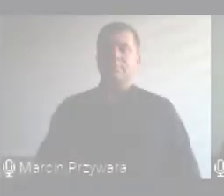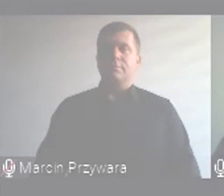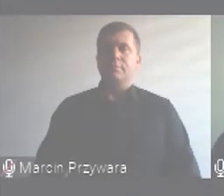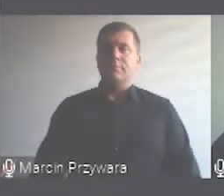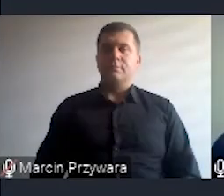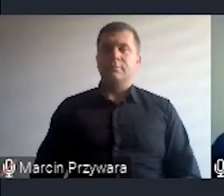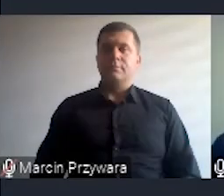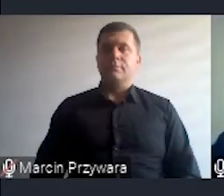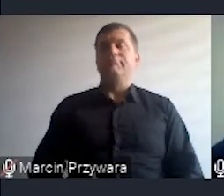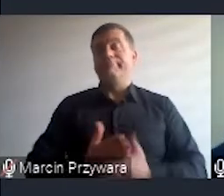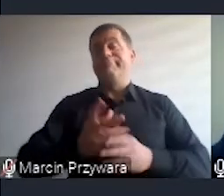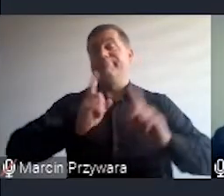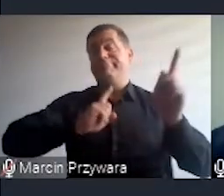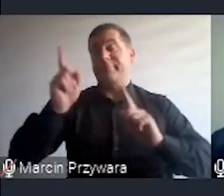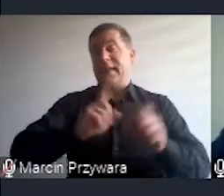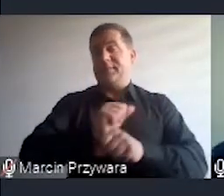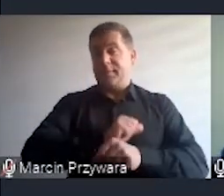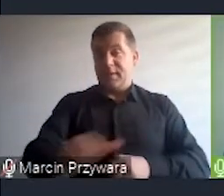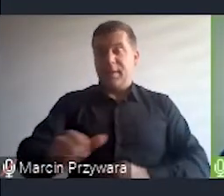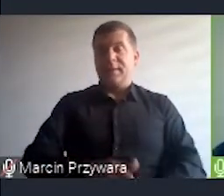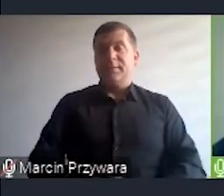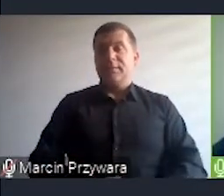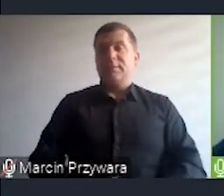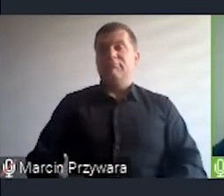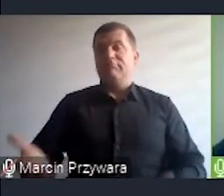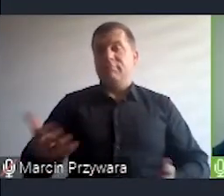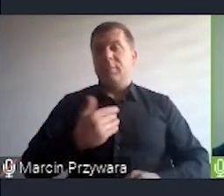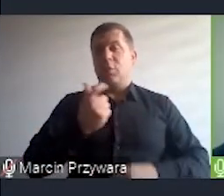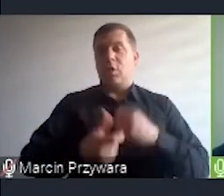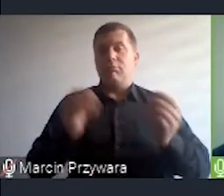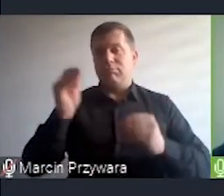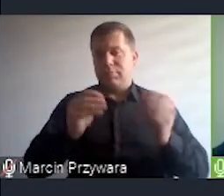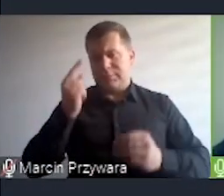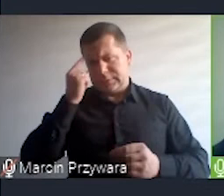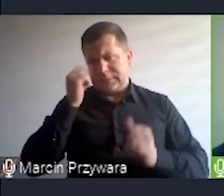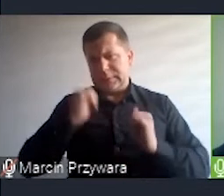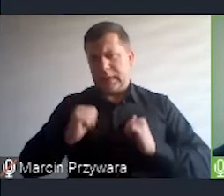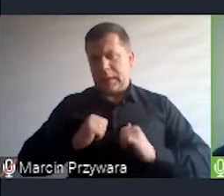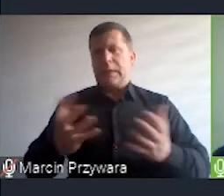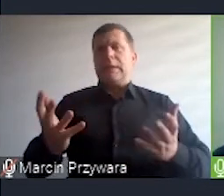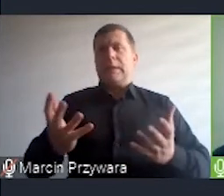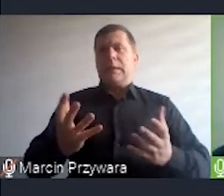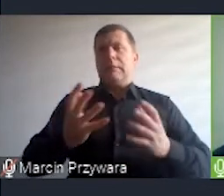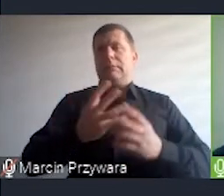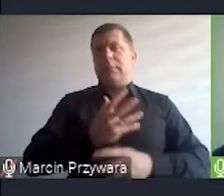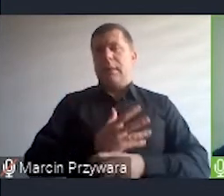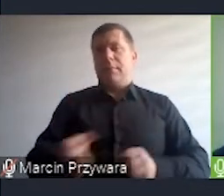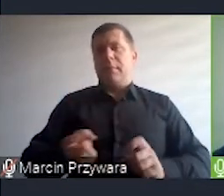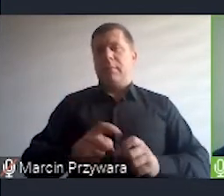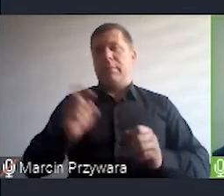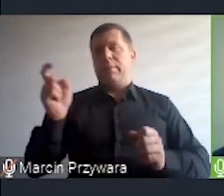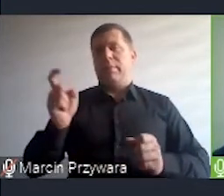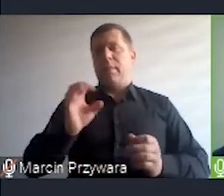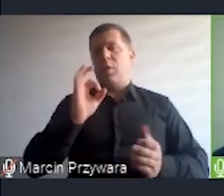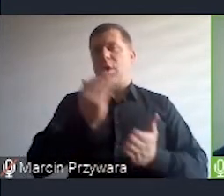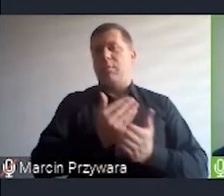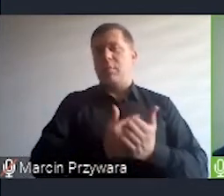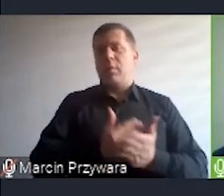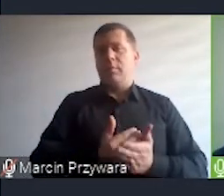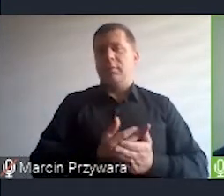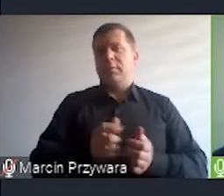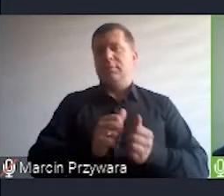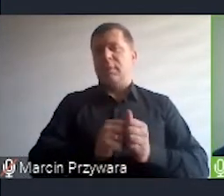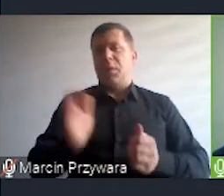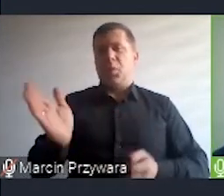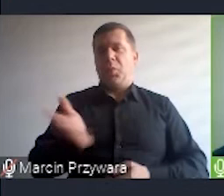Tak to czasem niestety jest, że człowiek zbuduje napięcie a następnie oprogramowanie go po prostu „zmiecie z planszy”.